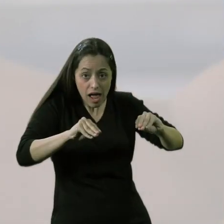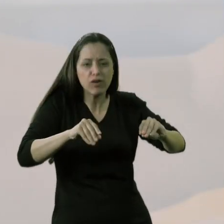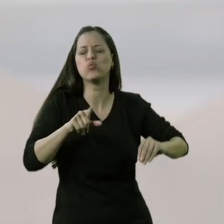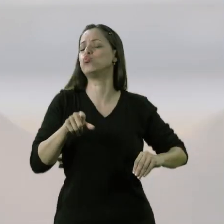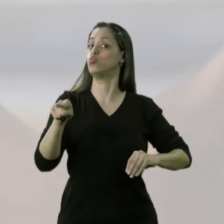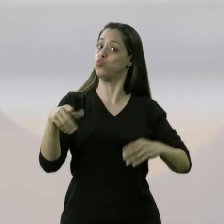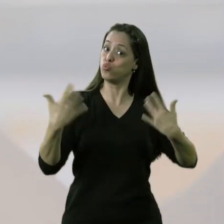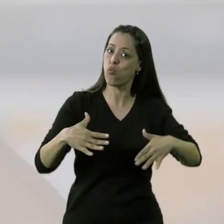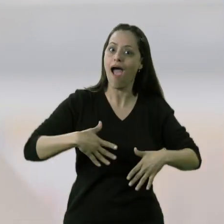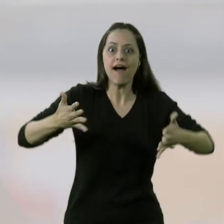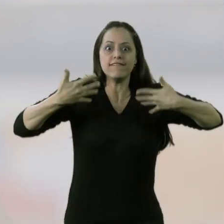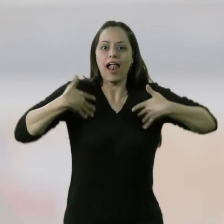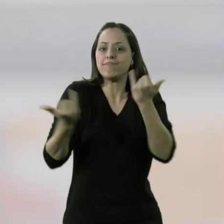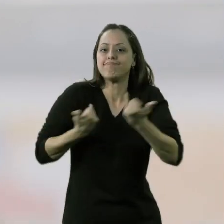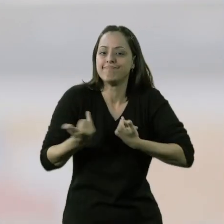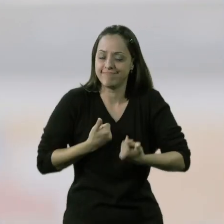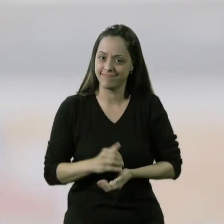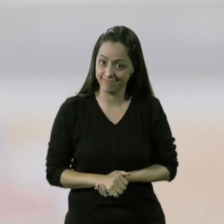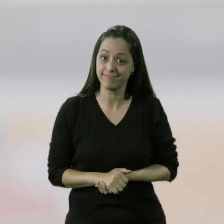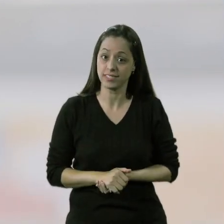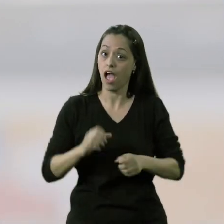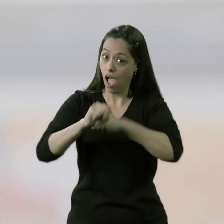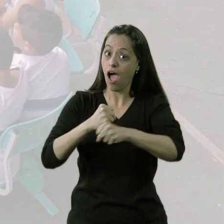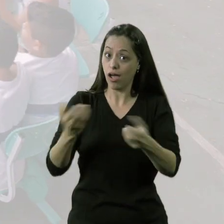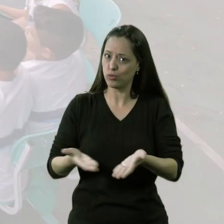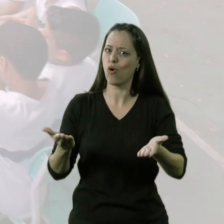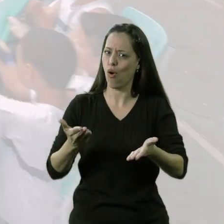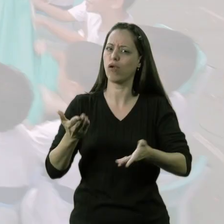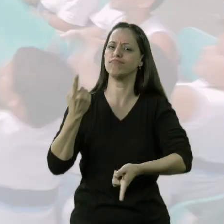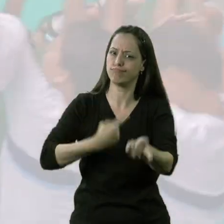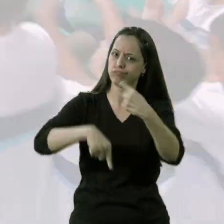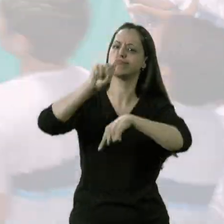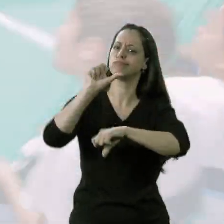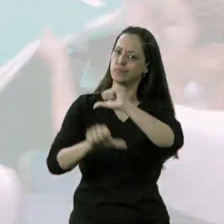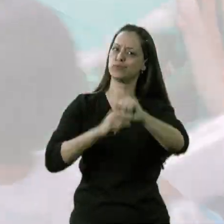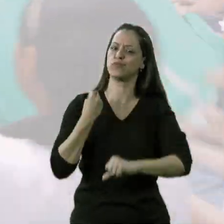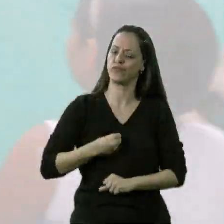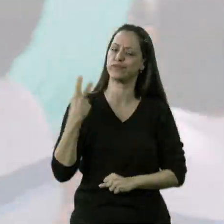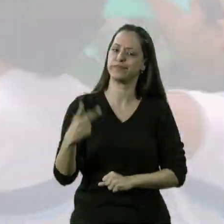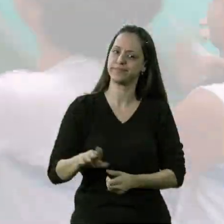Esse do paninho, ela chegou em casa radiante comentando. Esse ano foi uma diferença muito grande na vida dela.